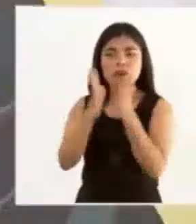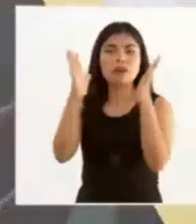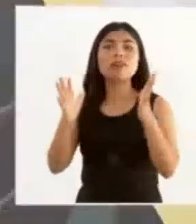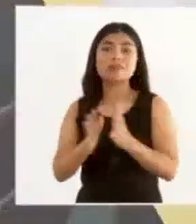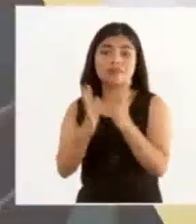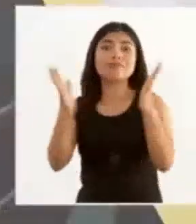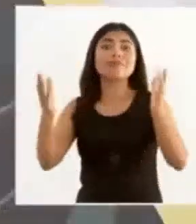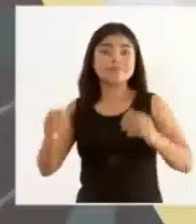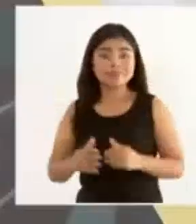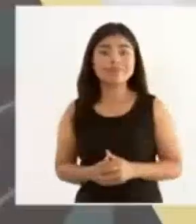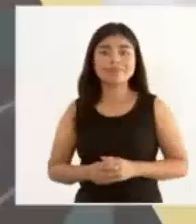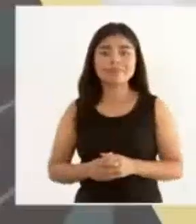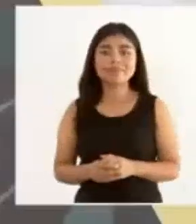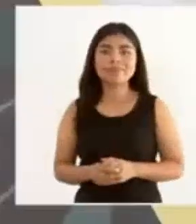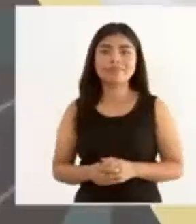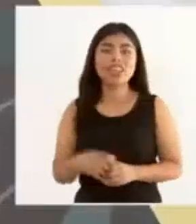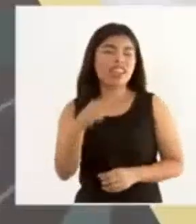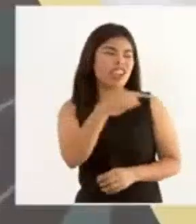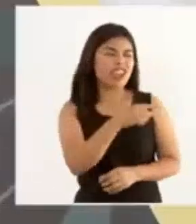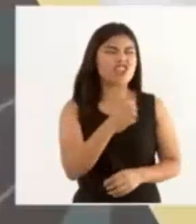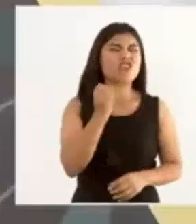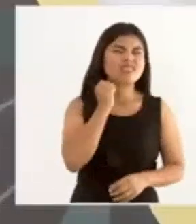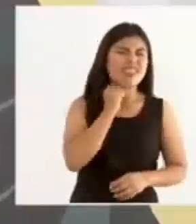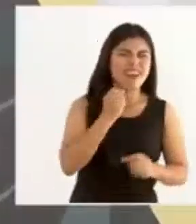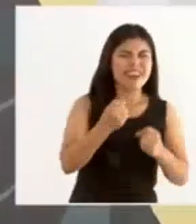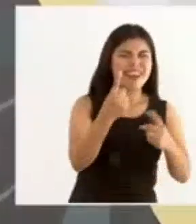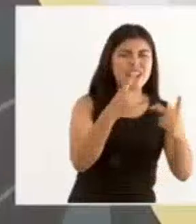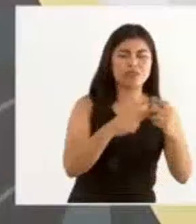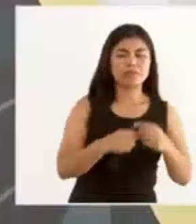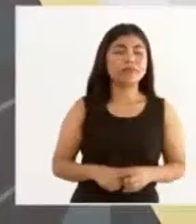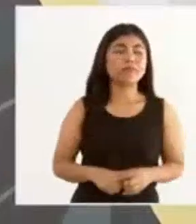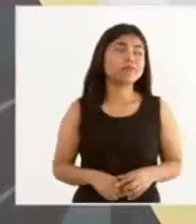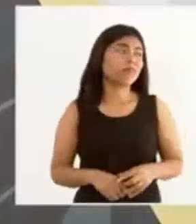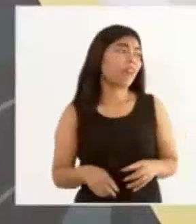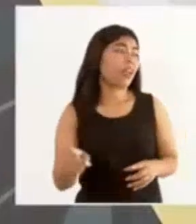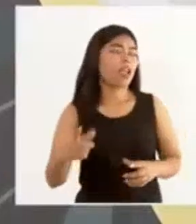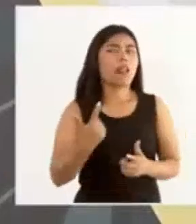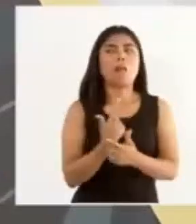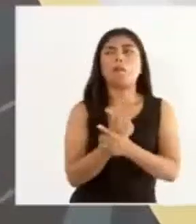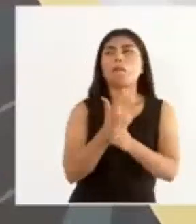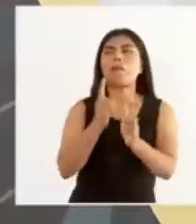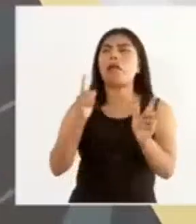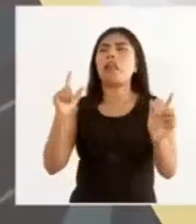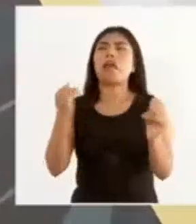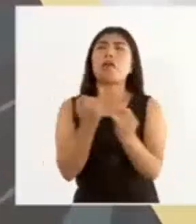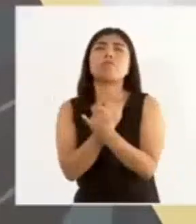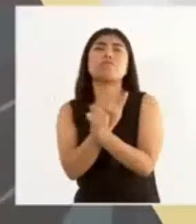Dicen que somos autoritarios, que andamos con la censura. ¿Quién sabe qué tanta cosa,